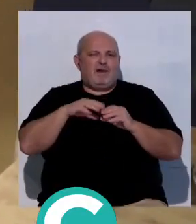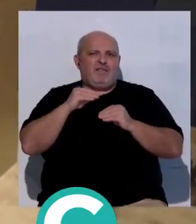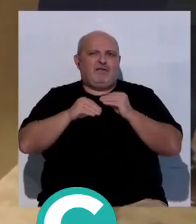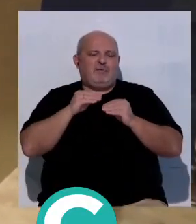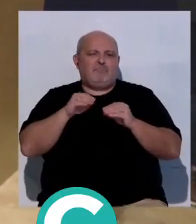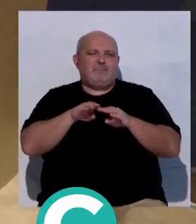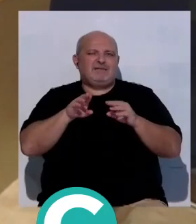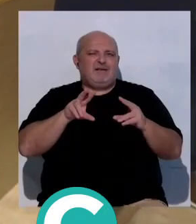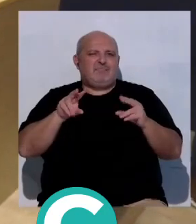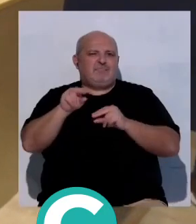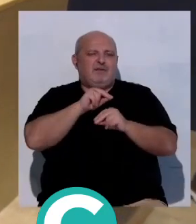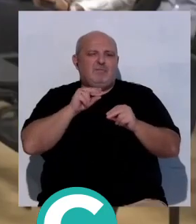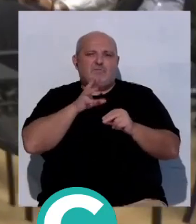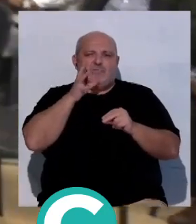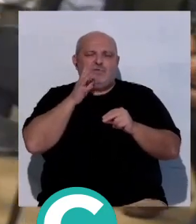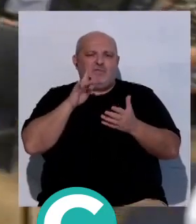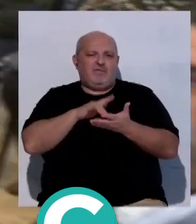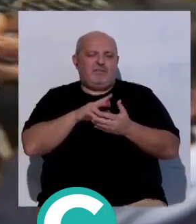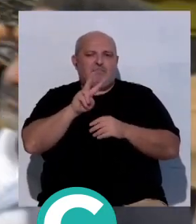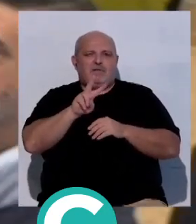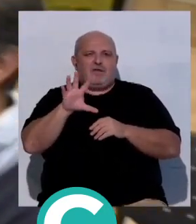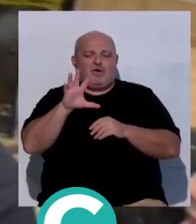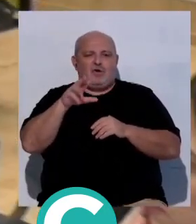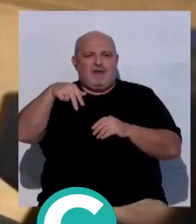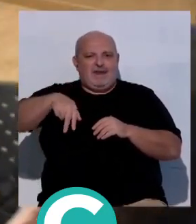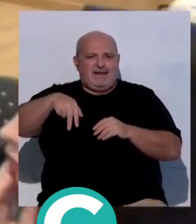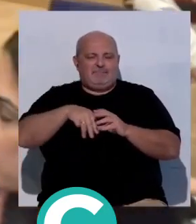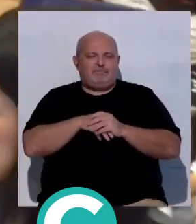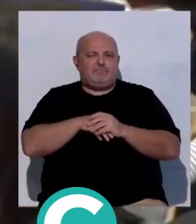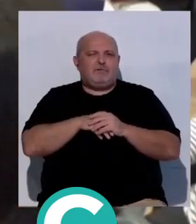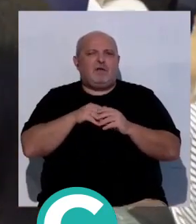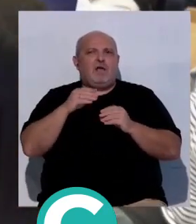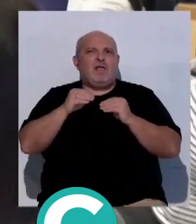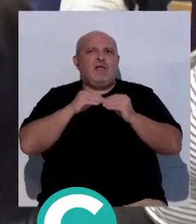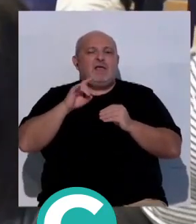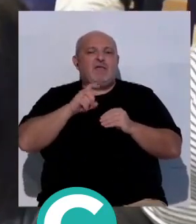mesa redonda con motivo de la conmemoración del 25n un acto organizado por la fundación Cádiz